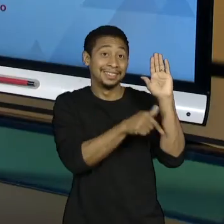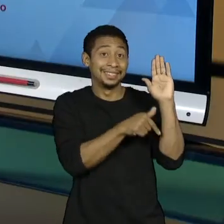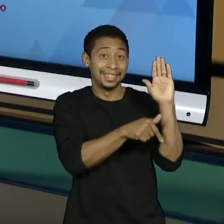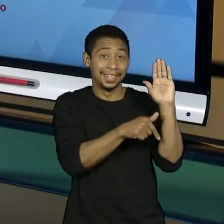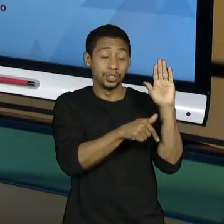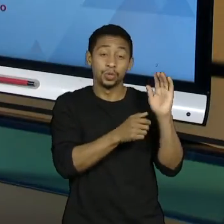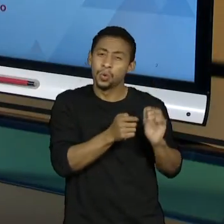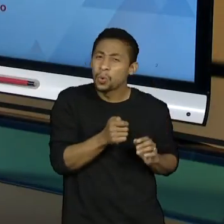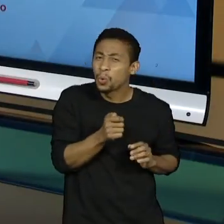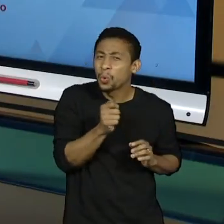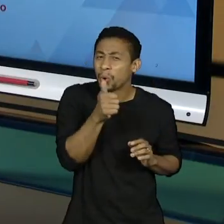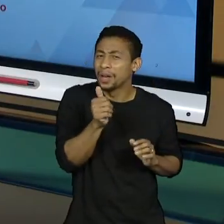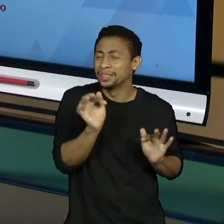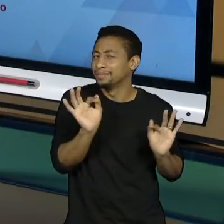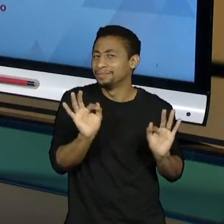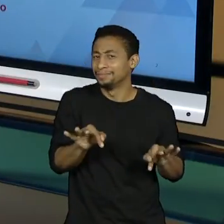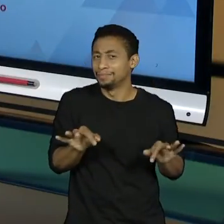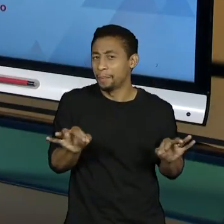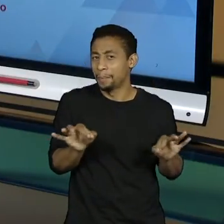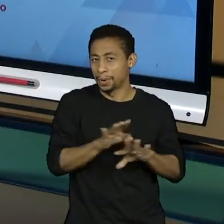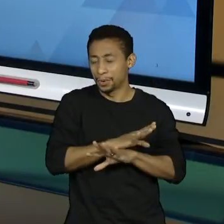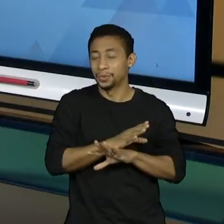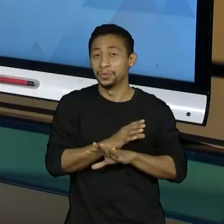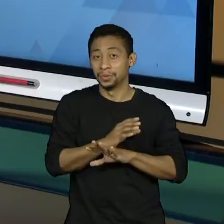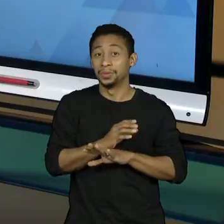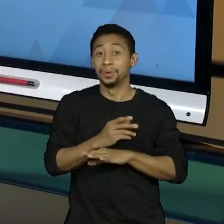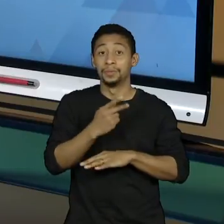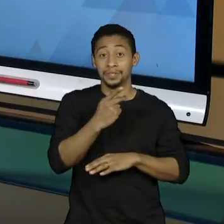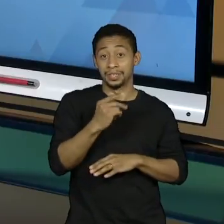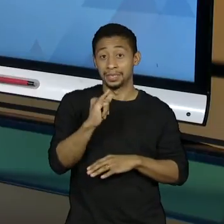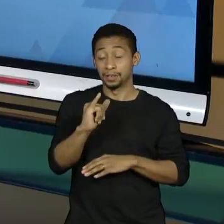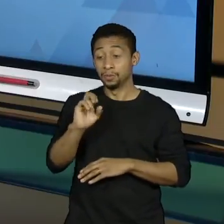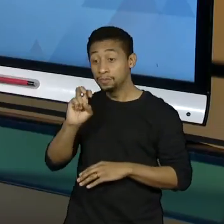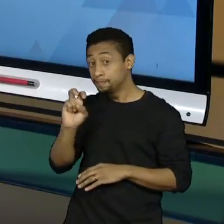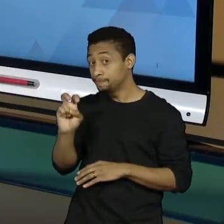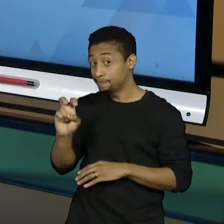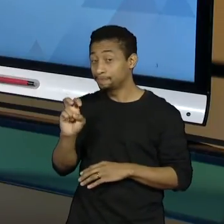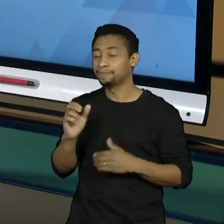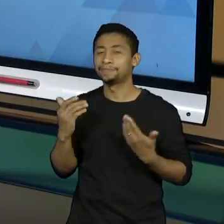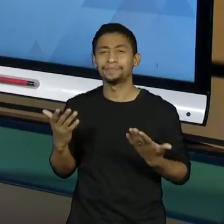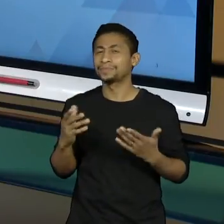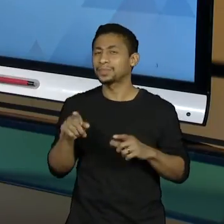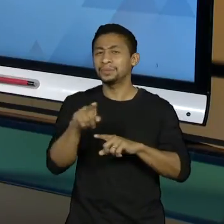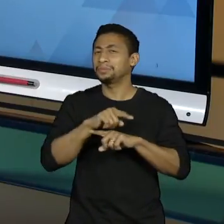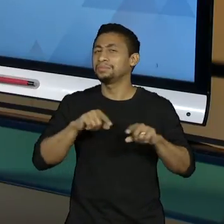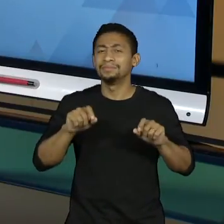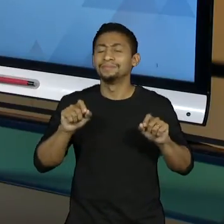INTEGRADOR 5. O QUE SE ESPERA TER SIDO FEITO? VOCÊ JÁ FEZ UM